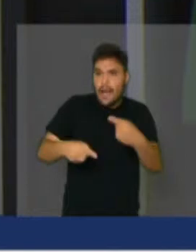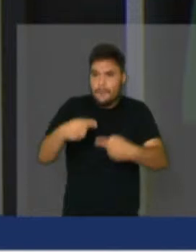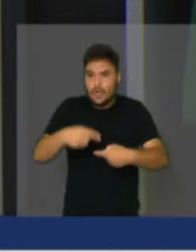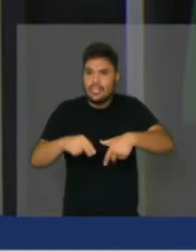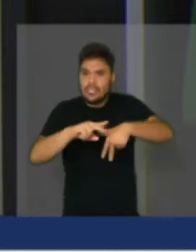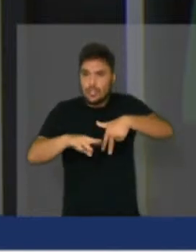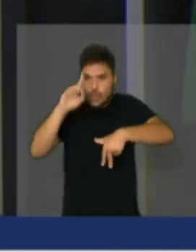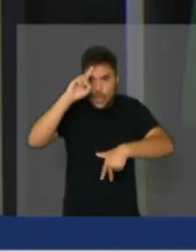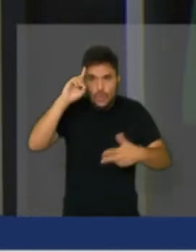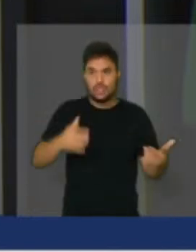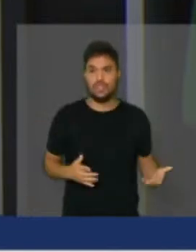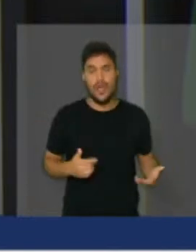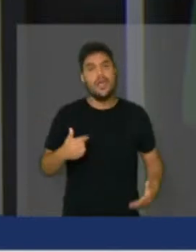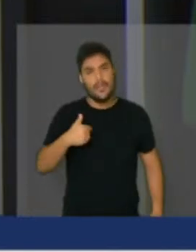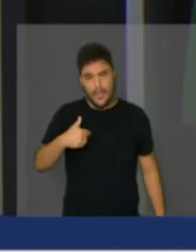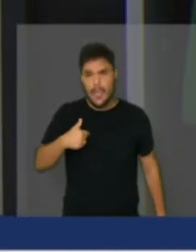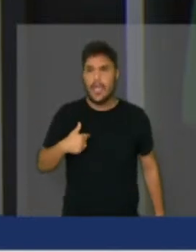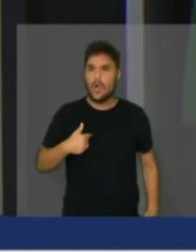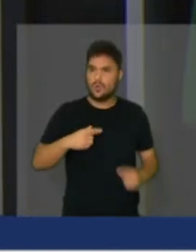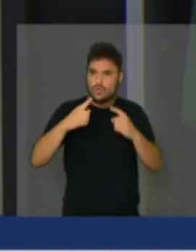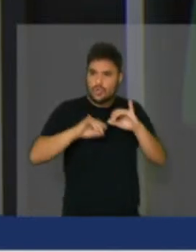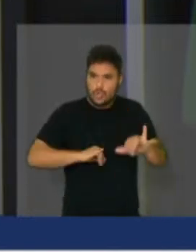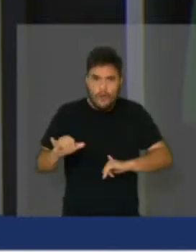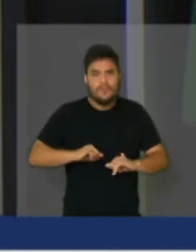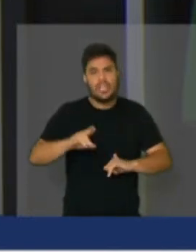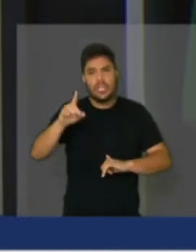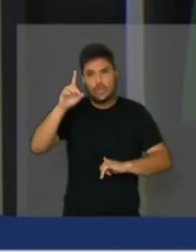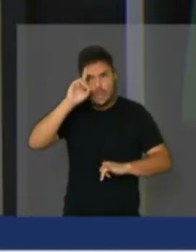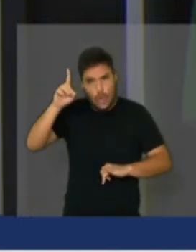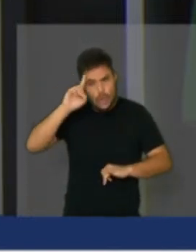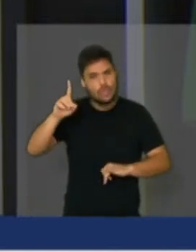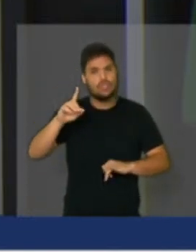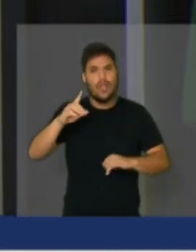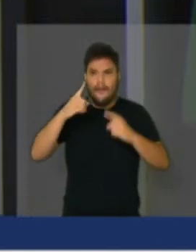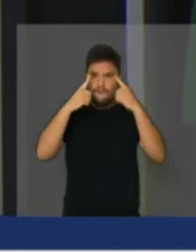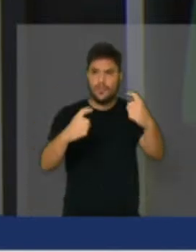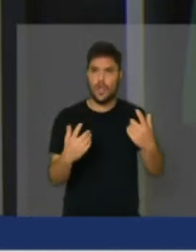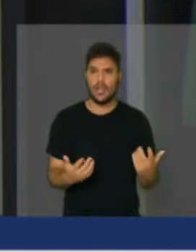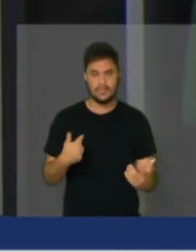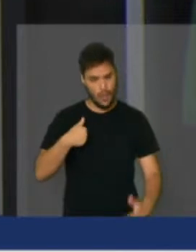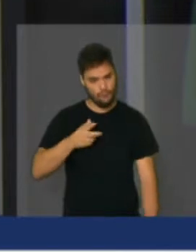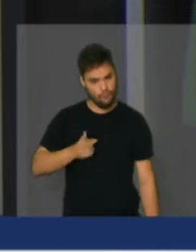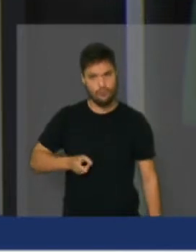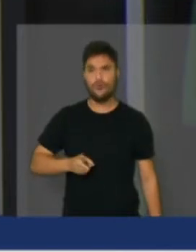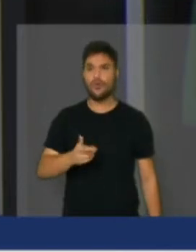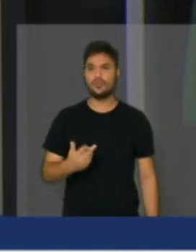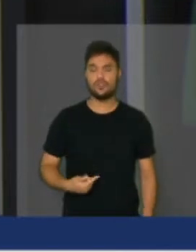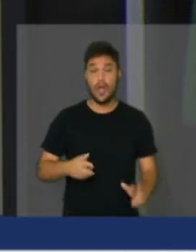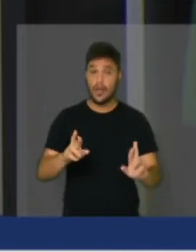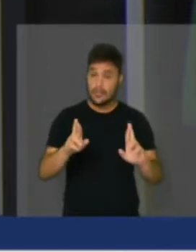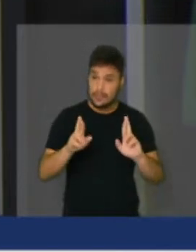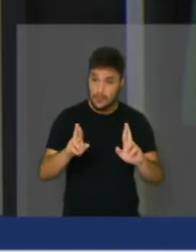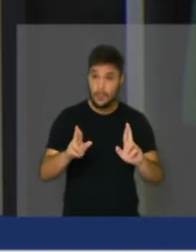TIPOS DE VIOLÊNCIA. SIGO EM FRENTE E ESPERO PODER DE FATO ESTIMULAR OUTRAS MULHERES A SEGUIREM O CAMINHO DA BOA POLÍTICA. MUITO OBRIGADA,